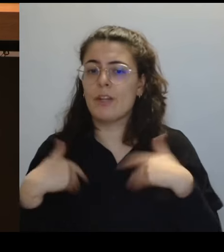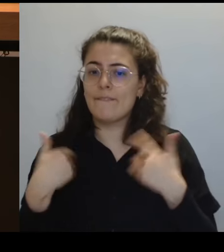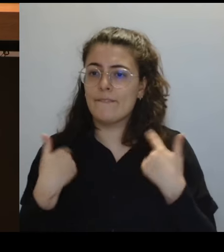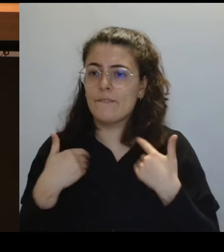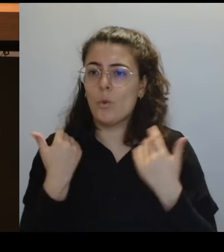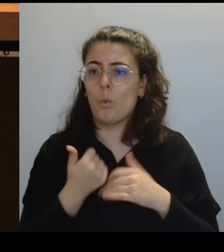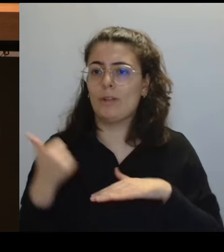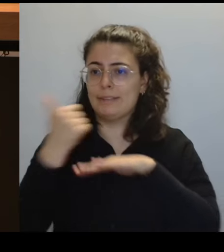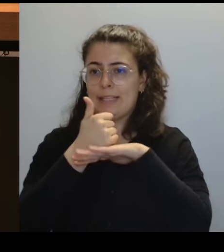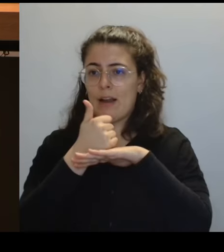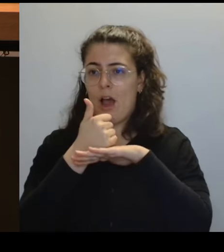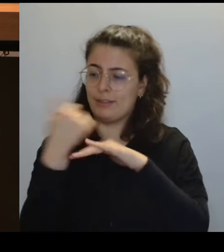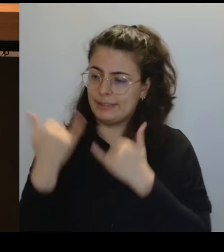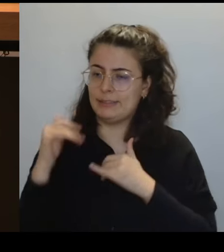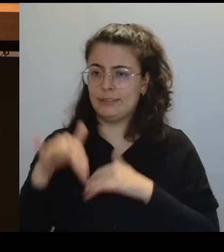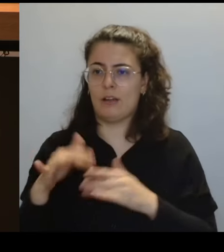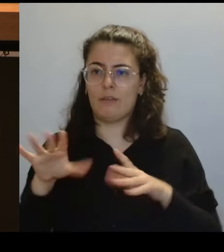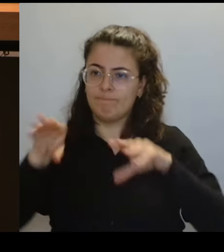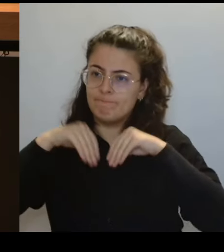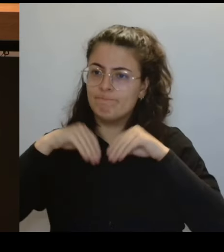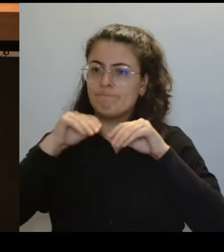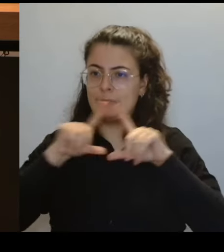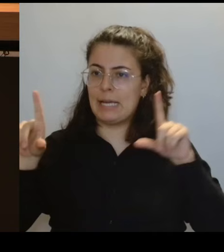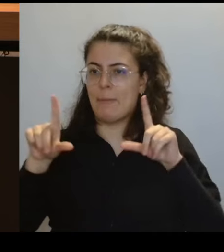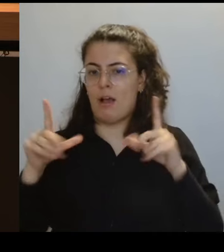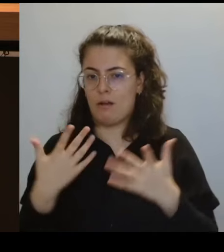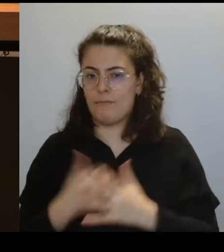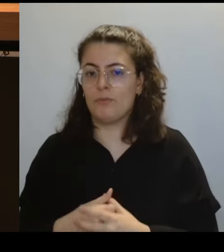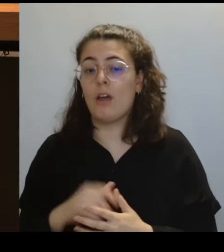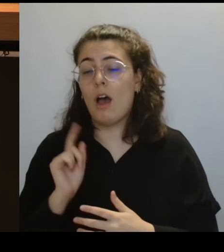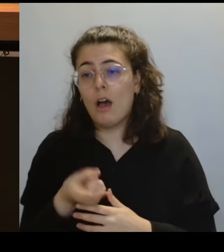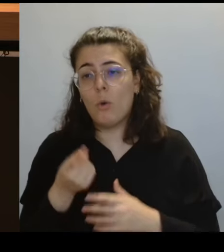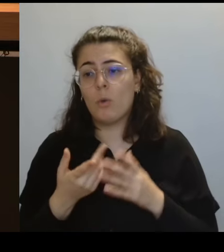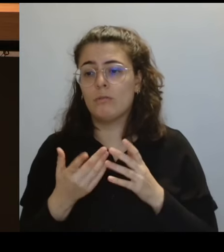Und umso wichtiger ist es, dass diese Übergangslösung jetzt so